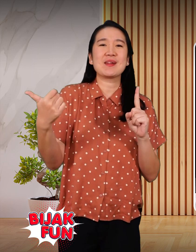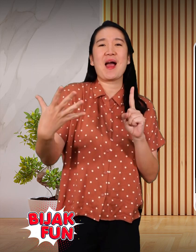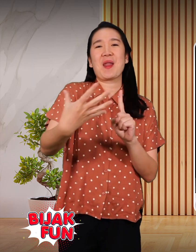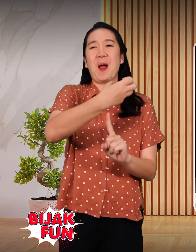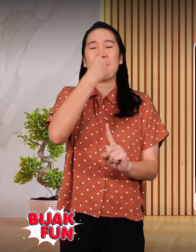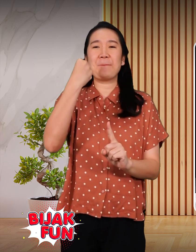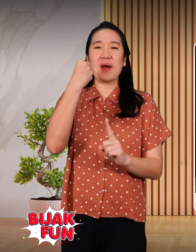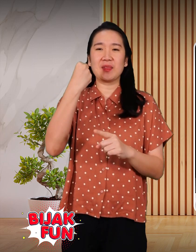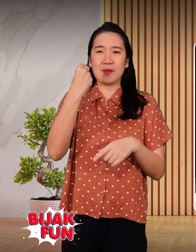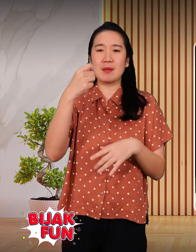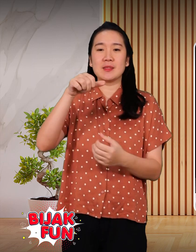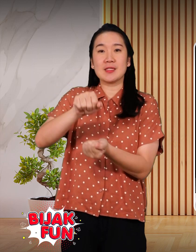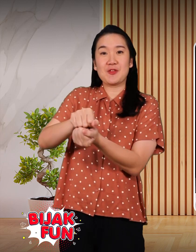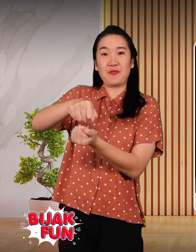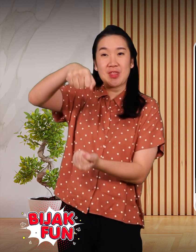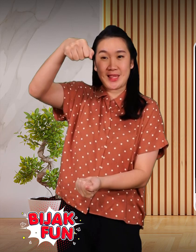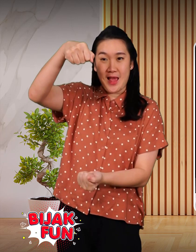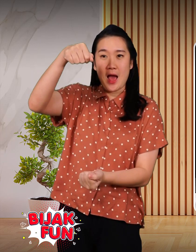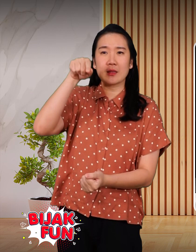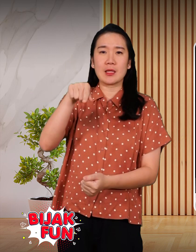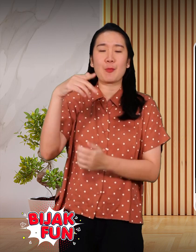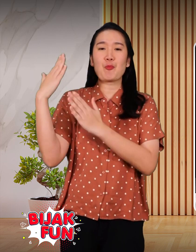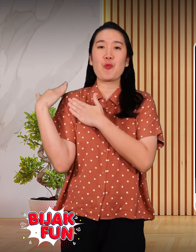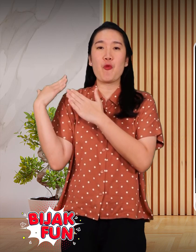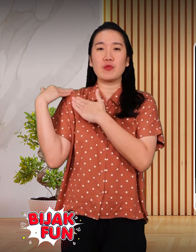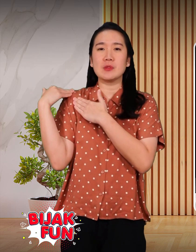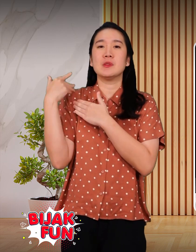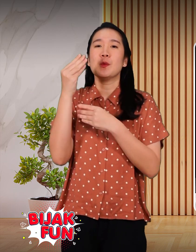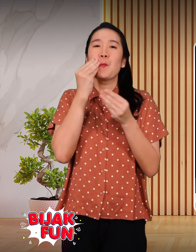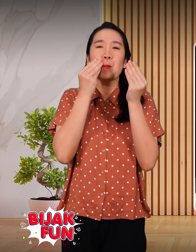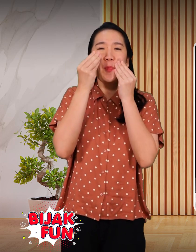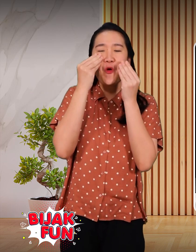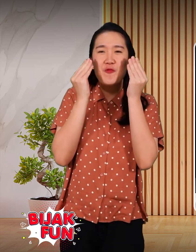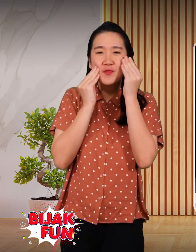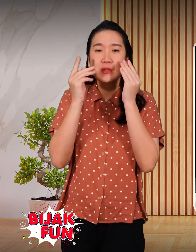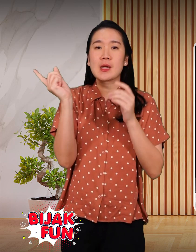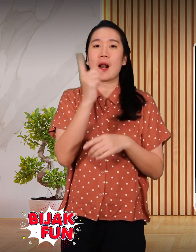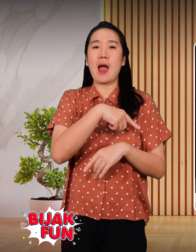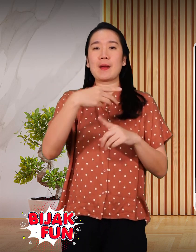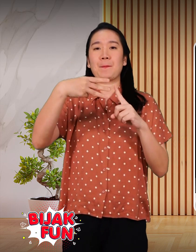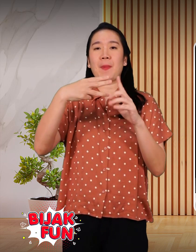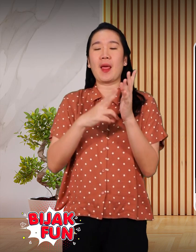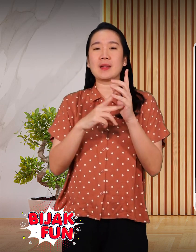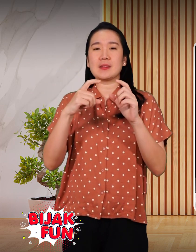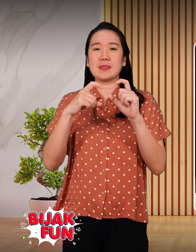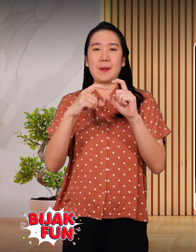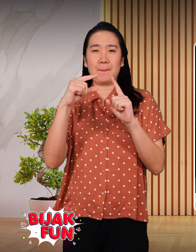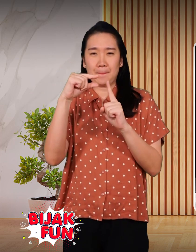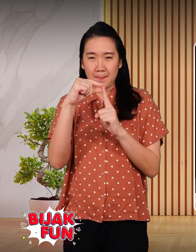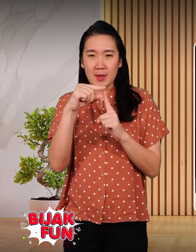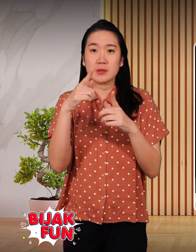dia pun berhasil meraih sertifikat profesi sebagai MUA dari BNSP.